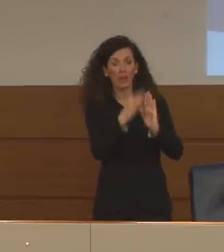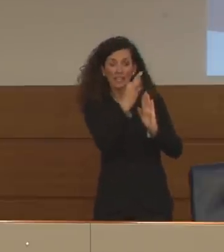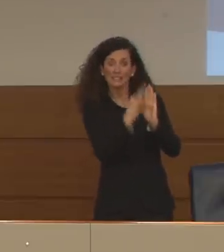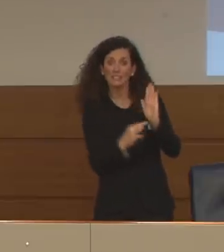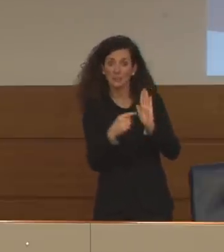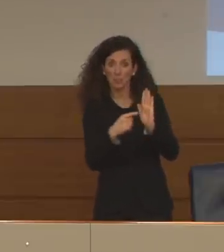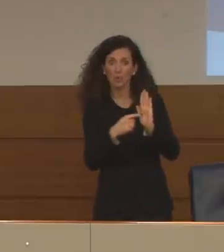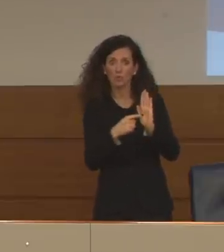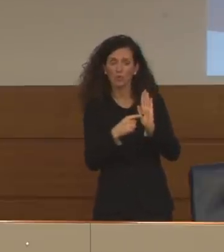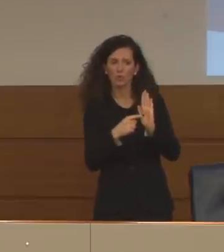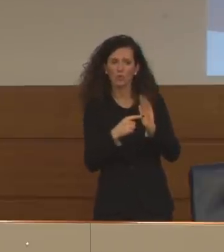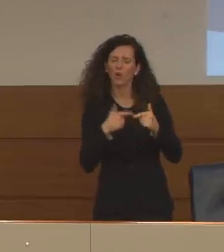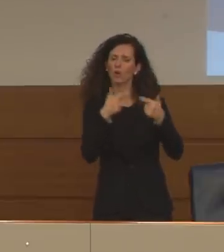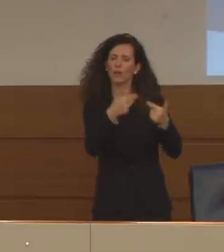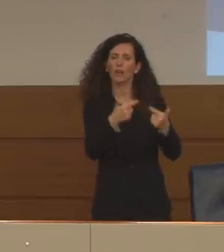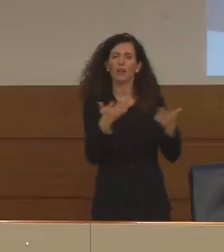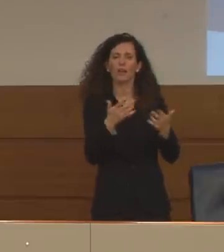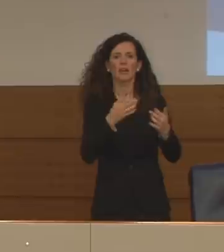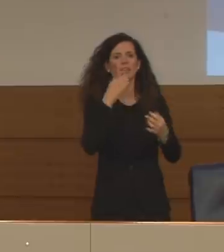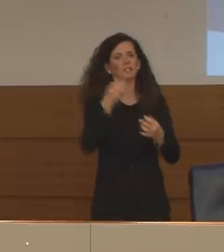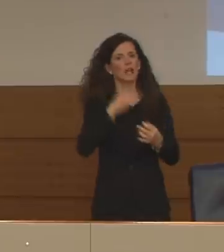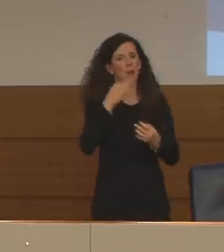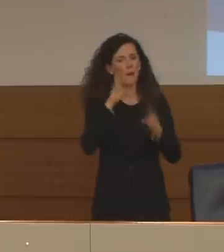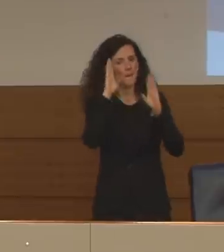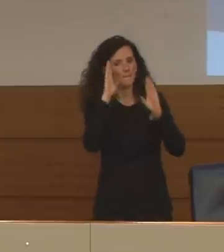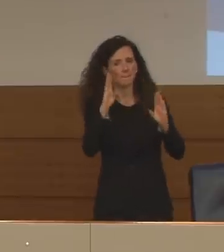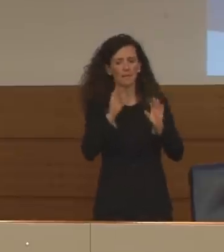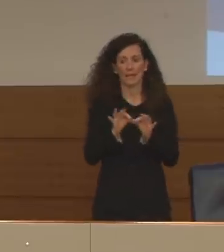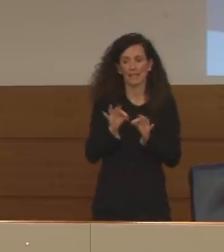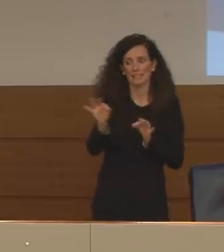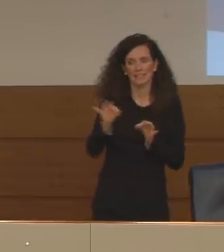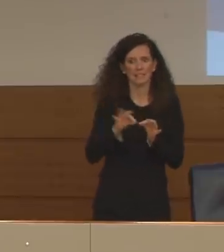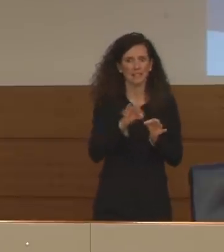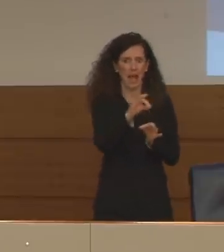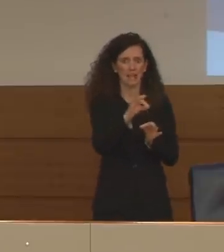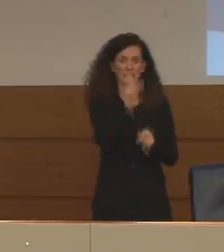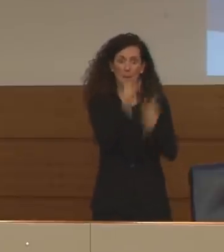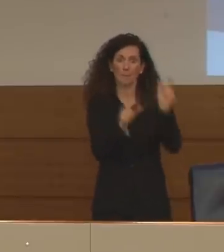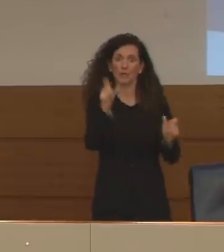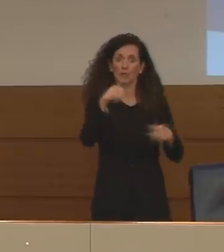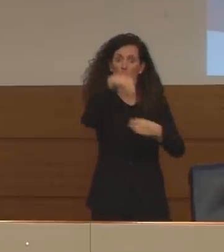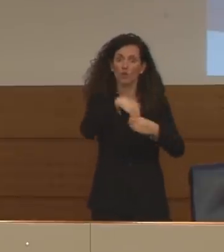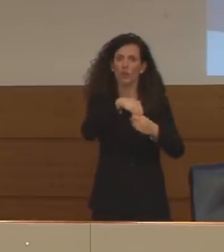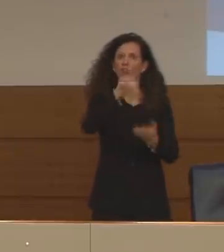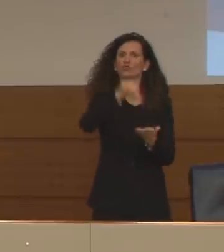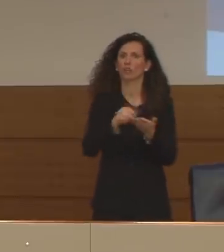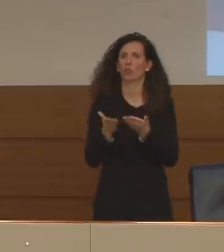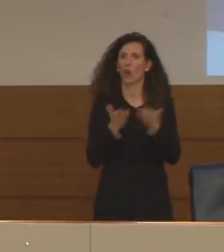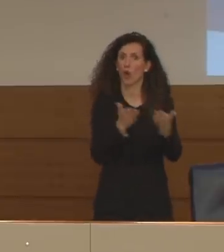il distanziamento interpersonale e quindi sono state adottate tutta una